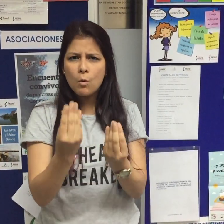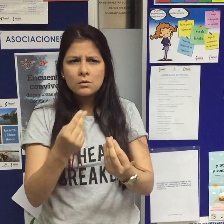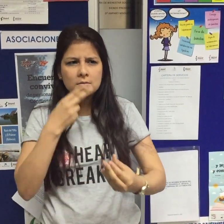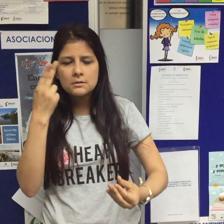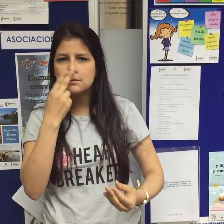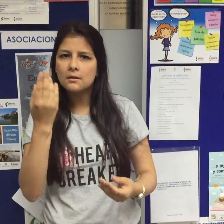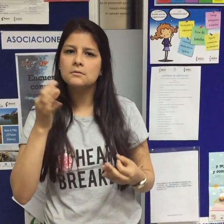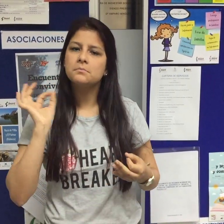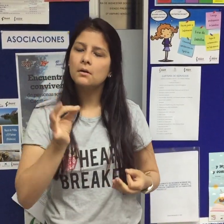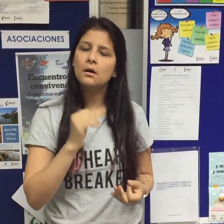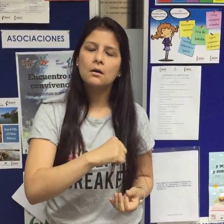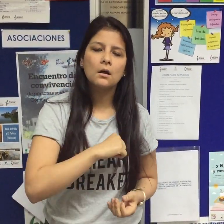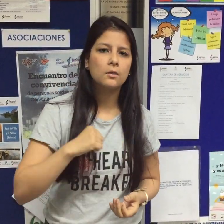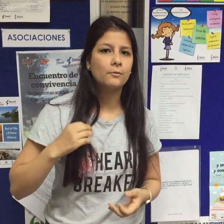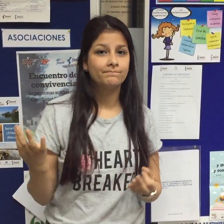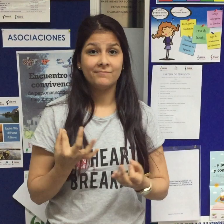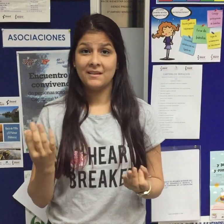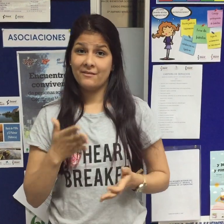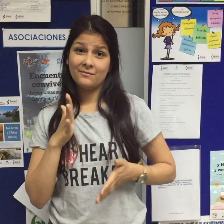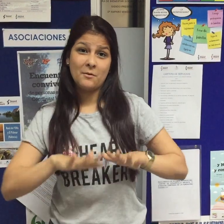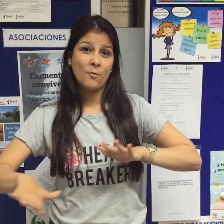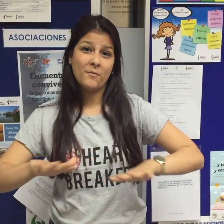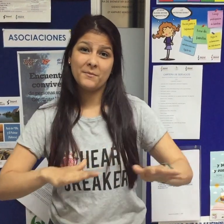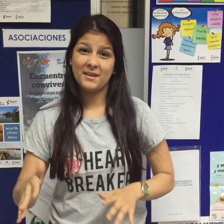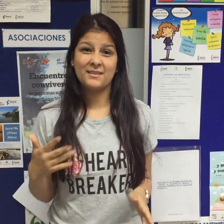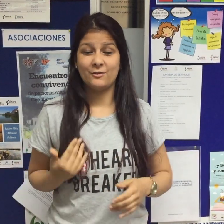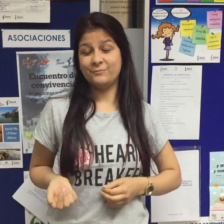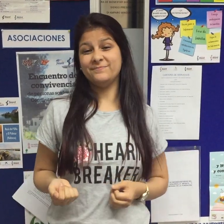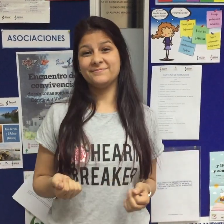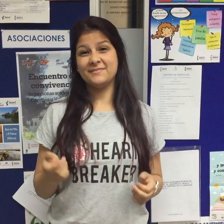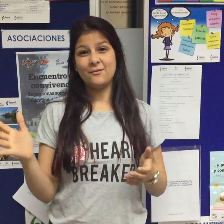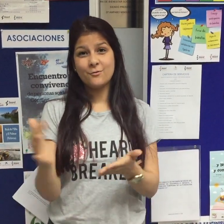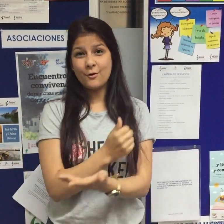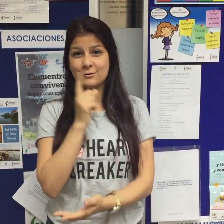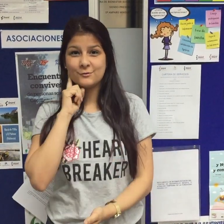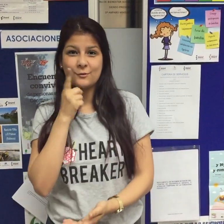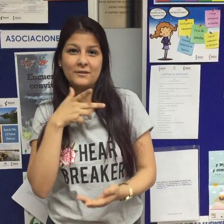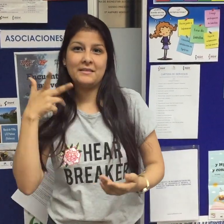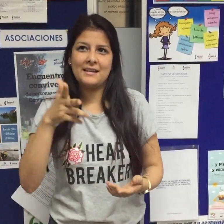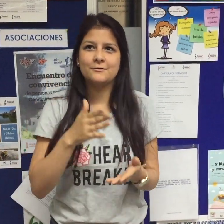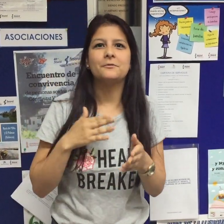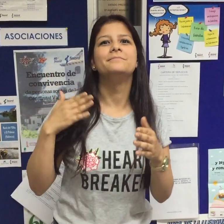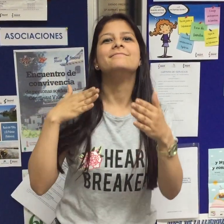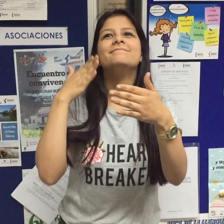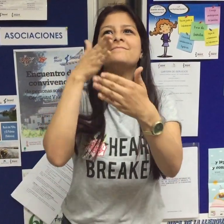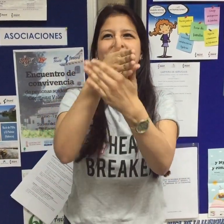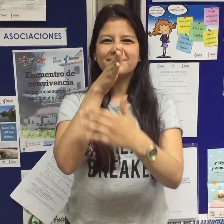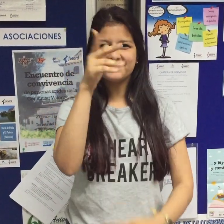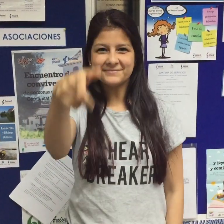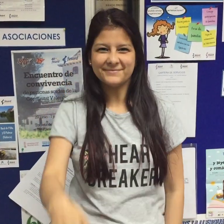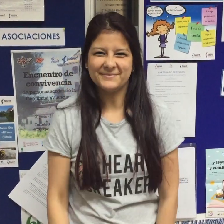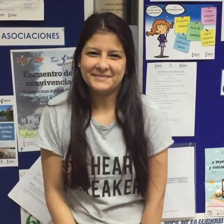Muchas de ellas muy interesantes, sobre todo la importancia de luchar activamente. Todas las personas sordas han de luchar por sus derechos para poder alcanzarlos.